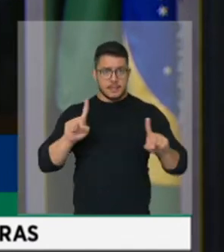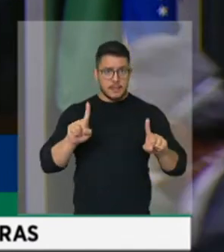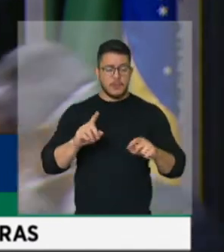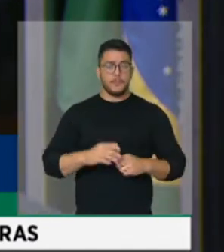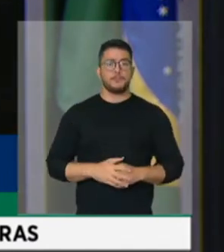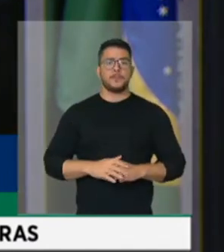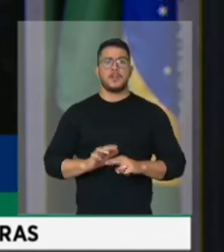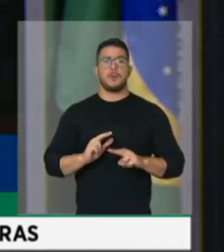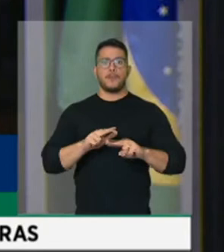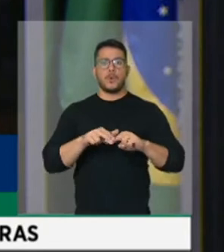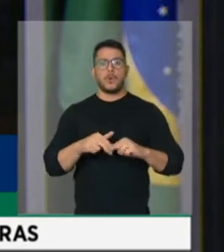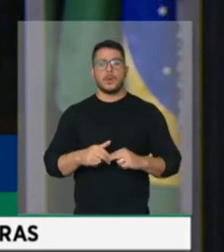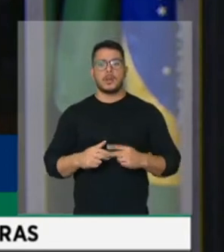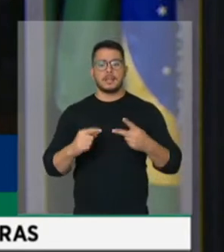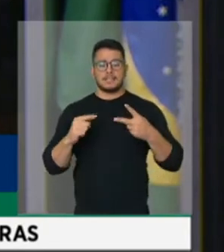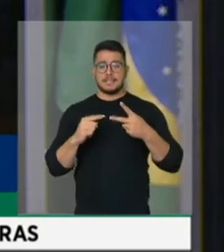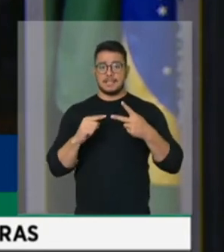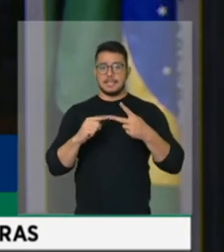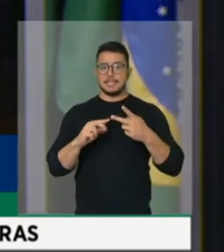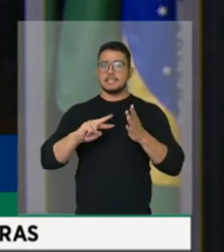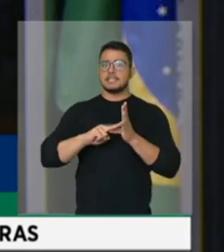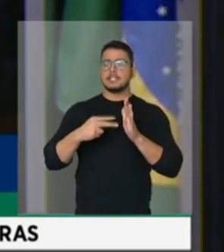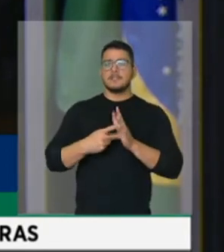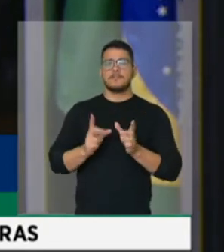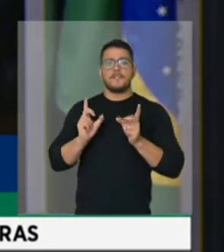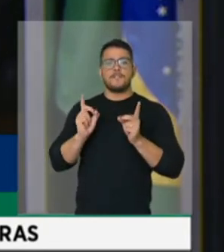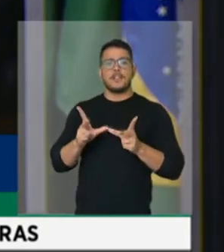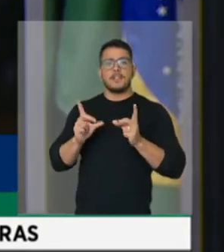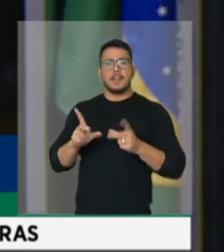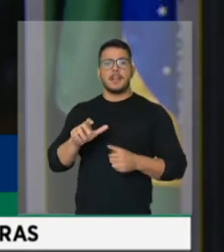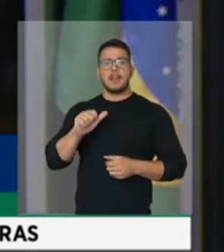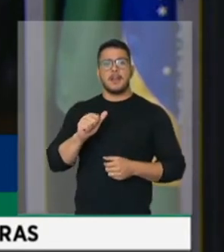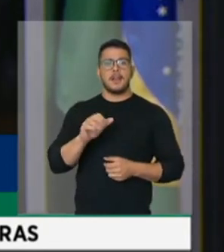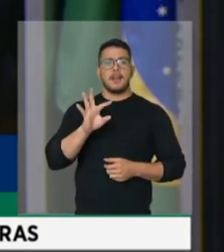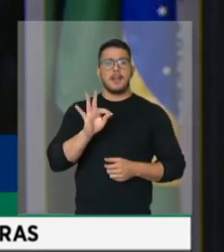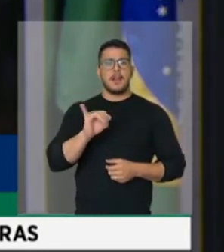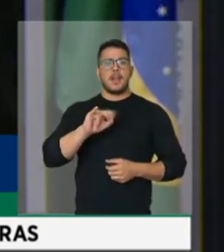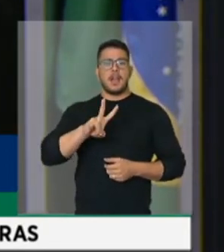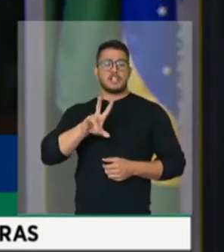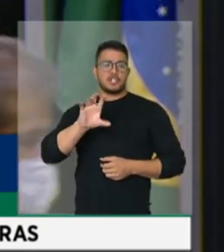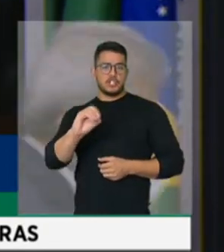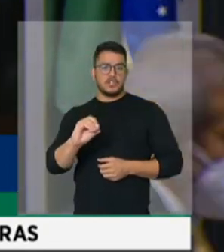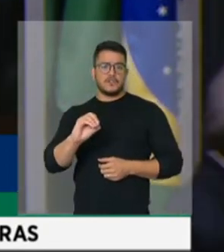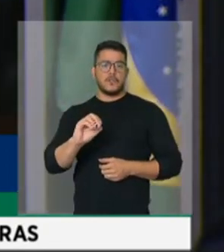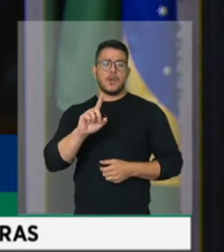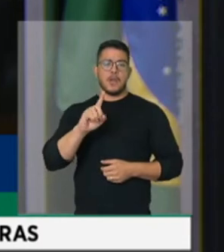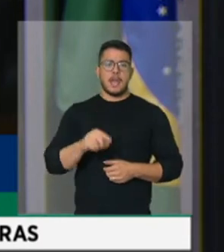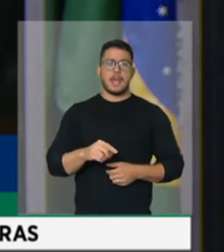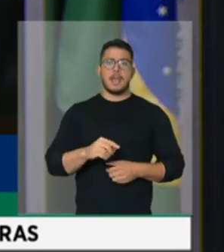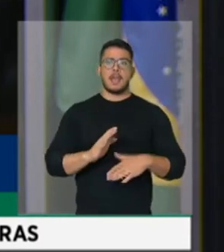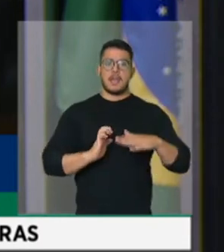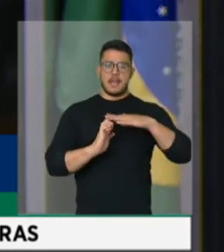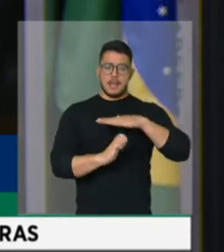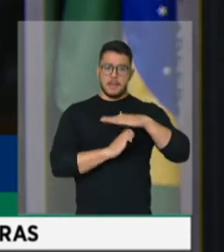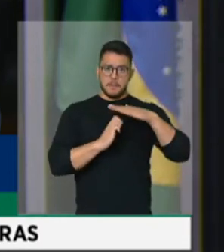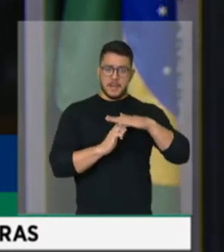POVO BRASILEIRO É QUE AQUI NÃO TEM NENHUMA PROPOSTA DE PRIVATIZAÇÃO DA ELETROBRAS. NINGUÉM ESTÁ DISCUTINDO